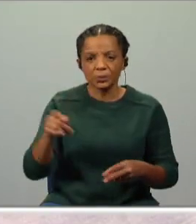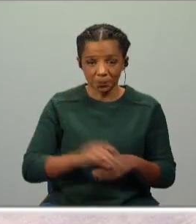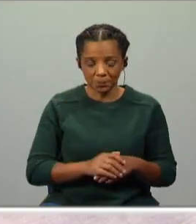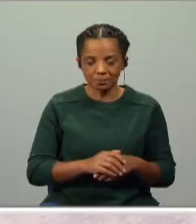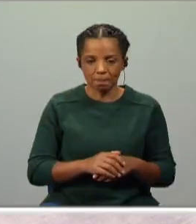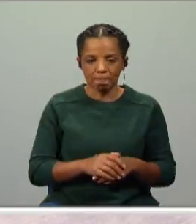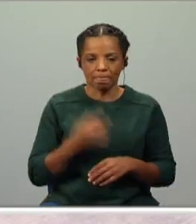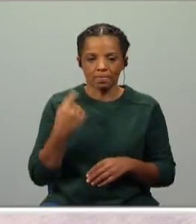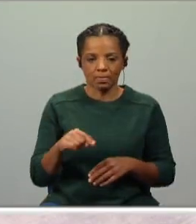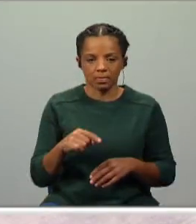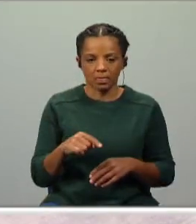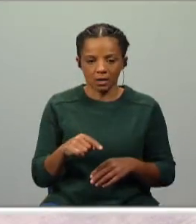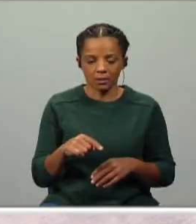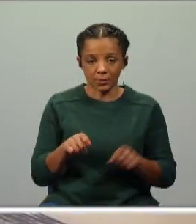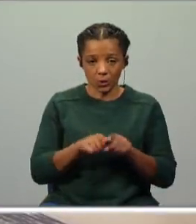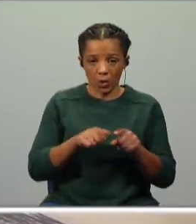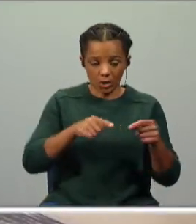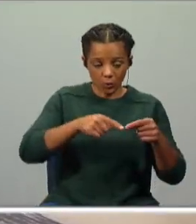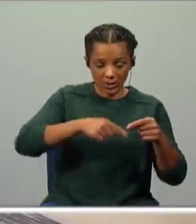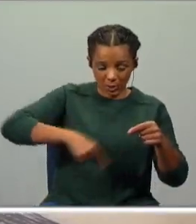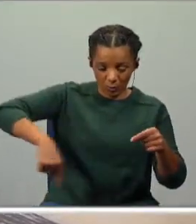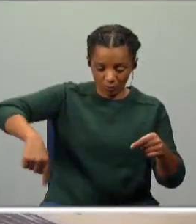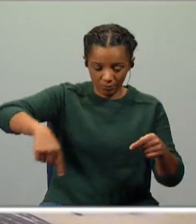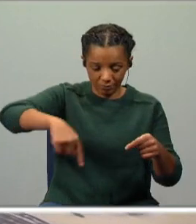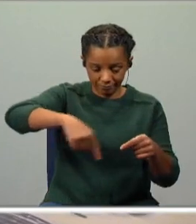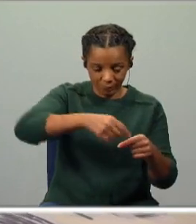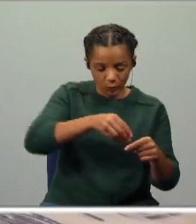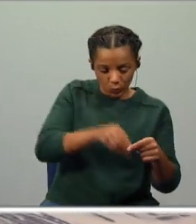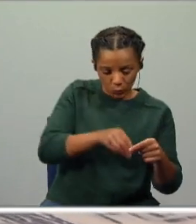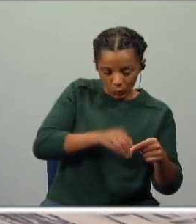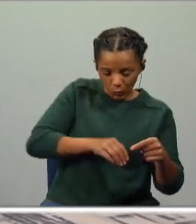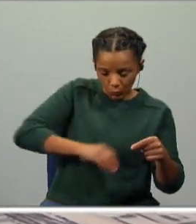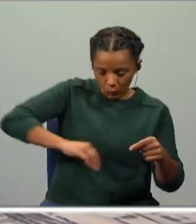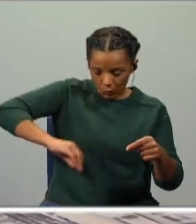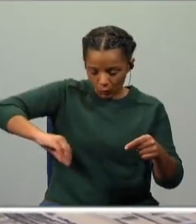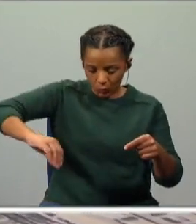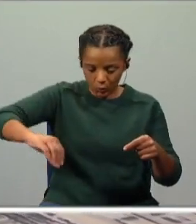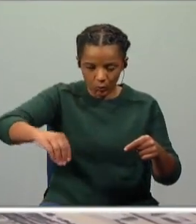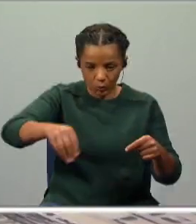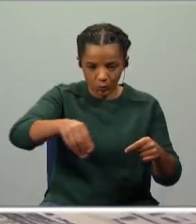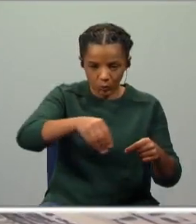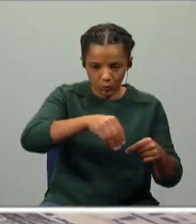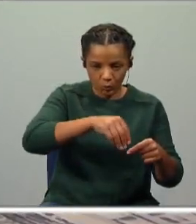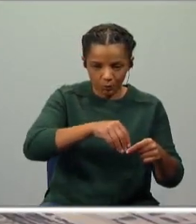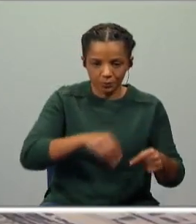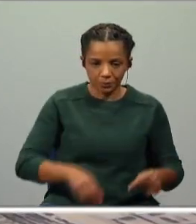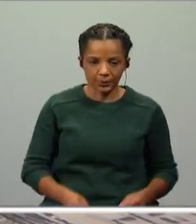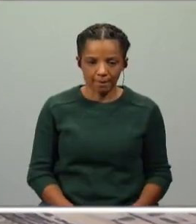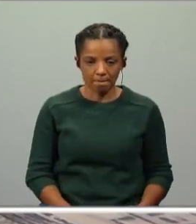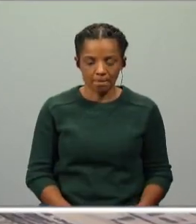Tem o guia que vai ser vão ser guiados por aqui por este, por este este traço escuro